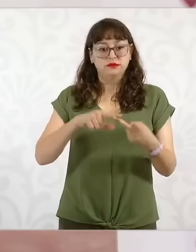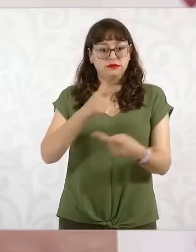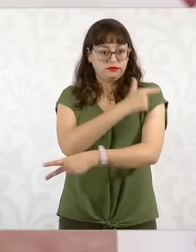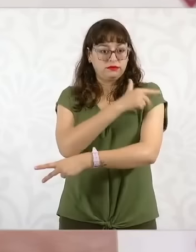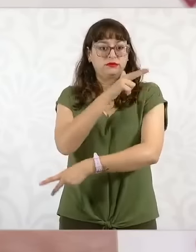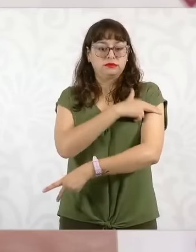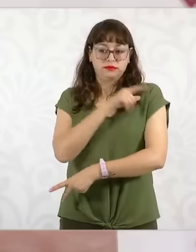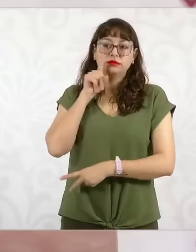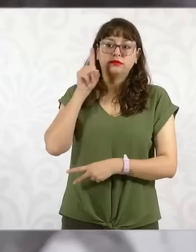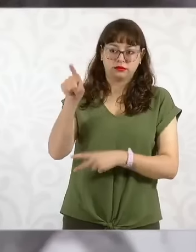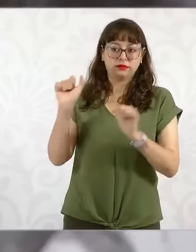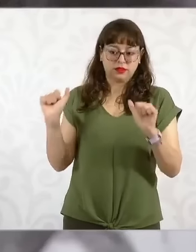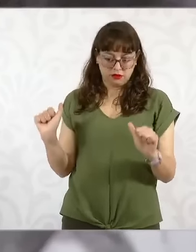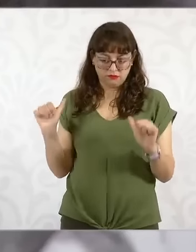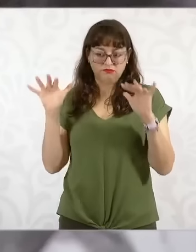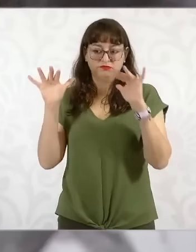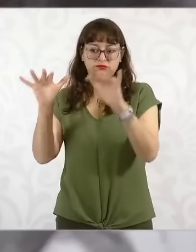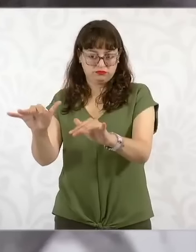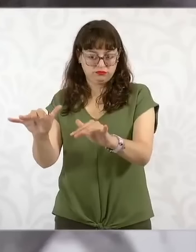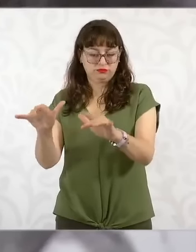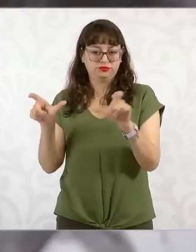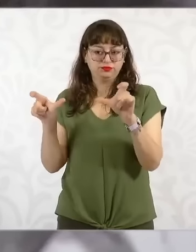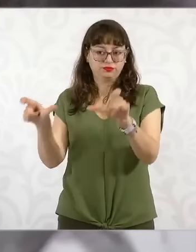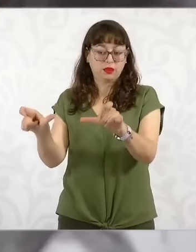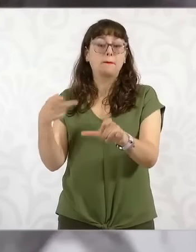en Uruapan, pero no solo en Uruapan, en todo el estado de Michoacán, conforme a la orden